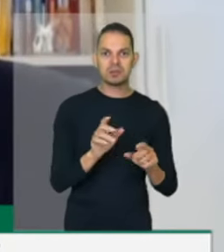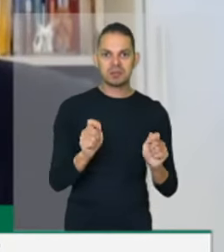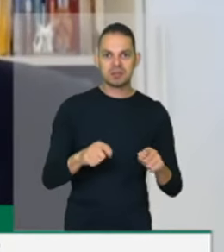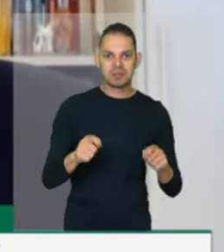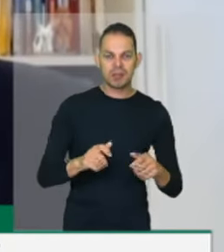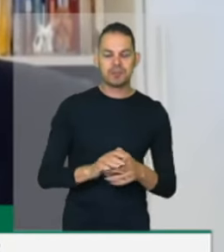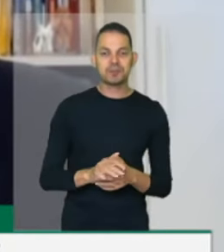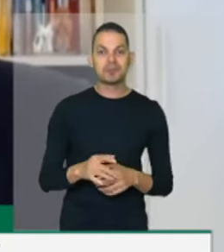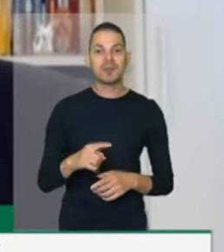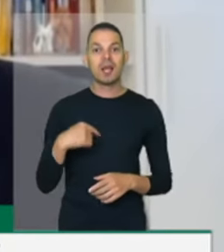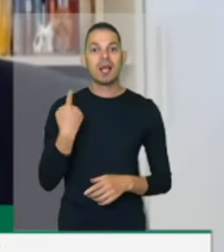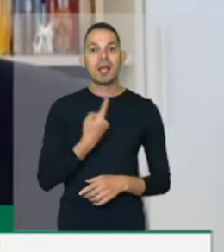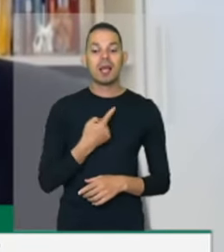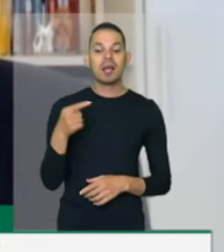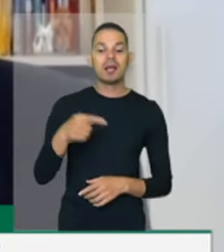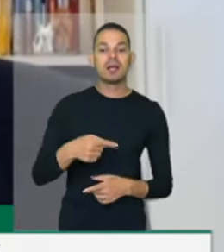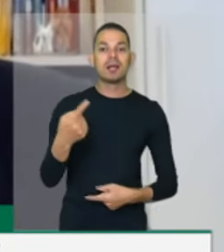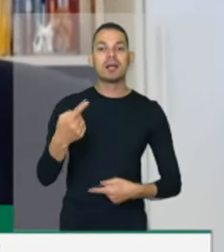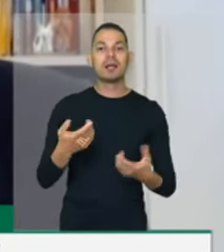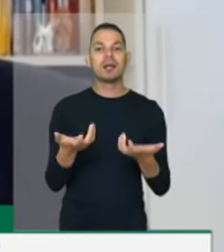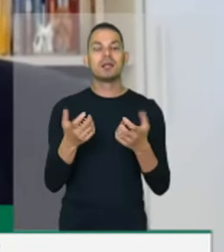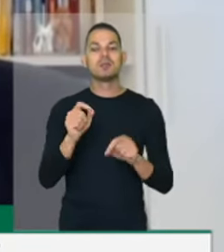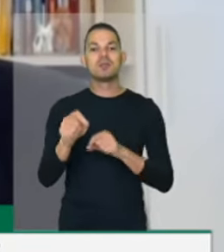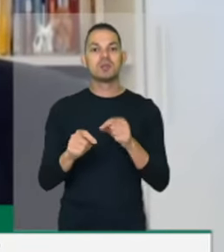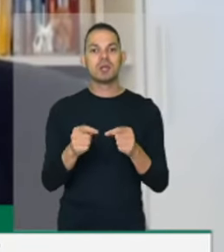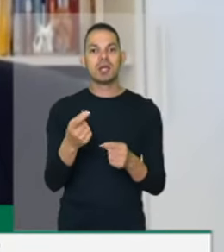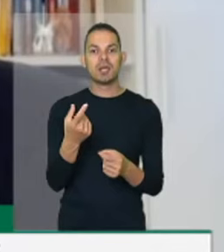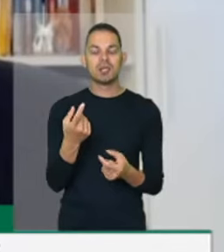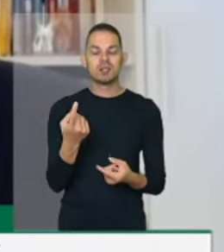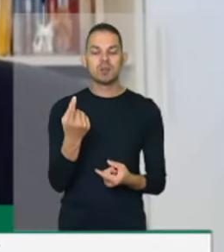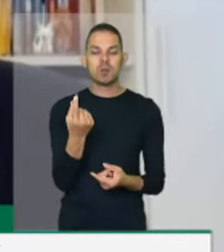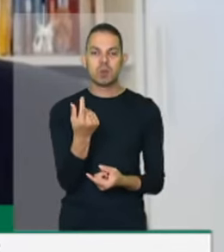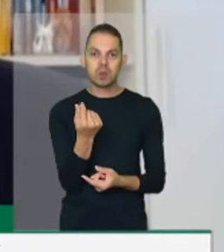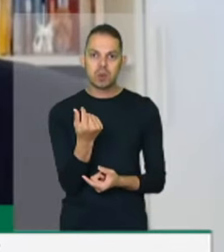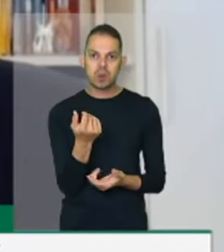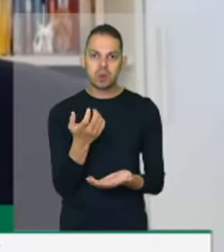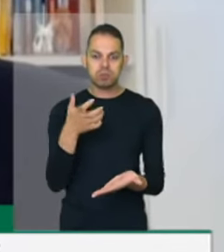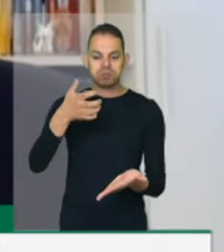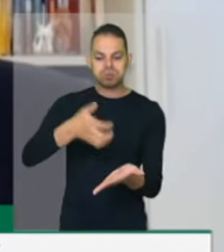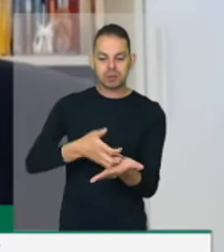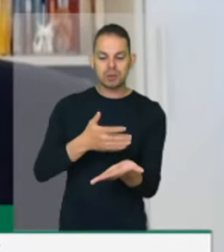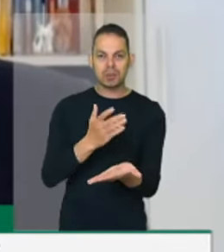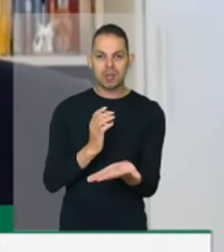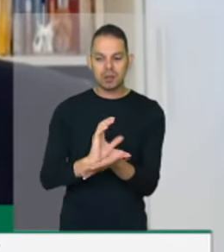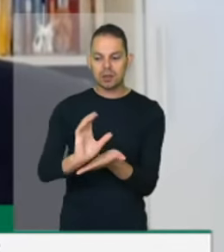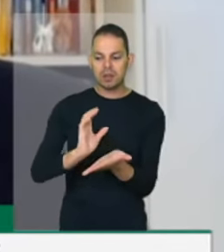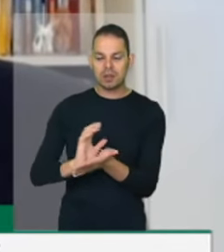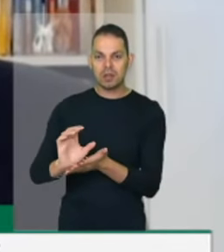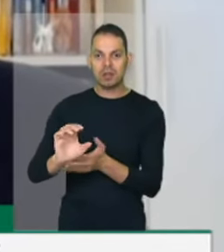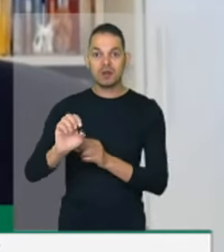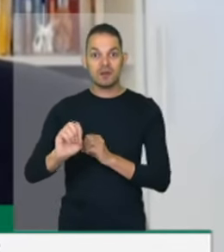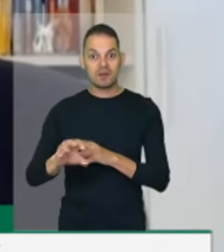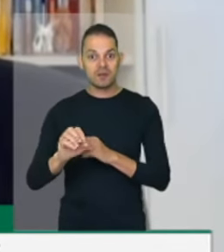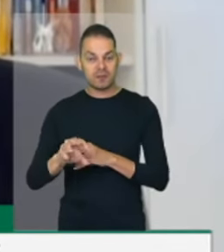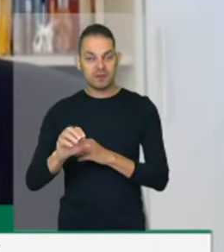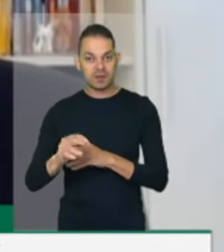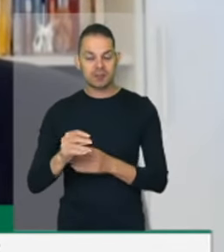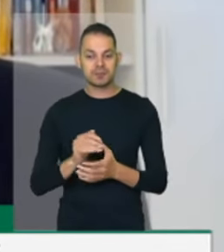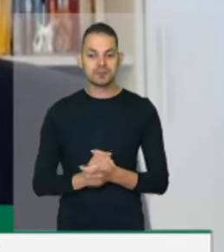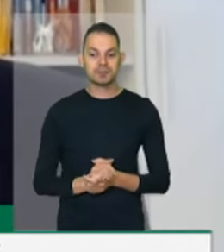BLICA. ESSA QUE É A QUESTÃO CENTRAL, NO ANO PASSADO, O FINAL DO ANO A GENTE TINHA... FINANCIADO PELA UNIÃO.... 12 MIL LEITOS DE UTI E COMEÇAMOS EM MARÇO COM APENAS 3 MIL